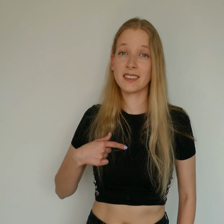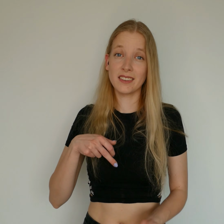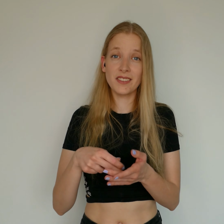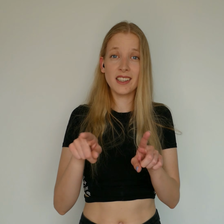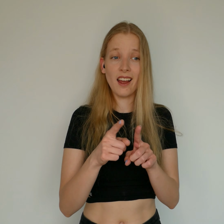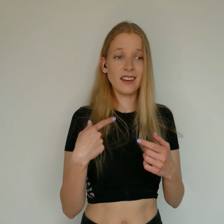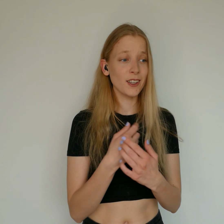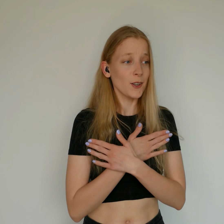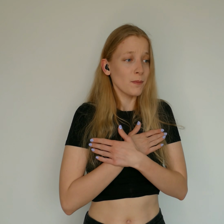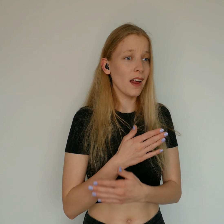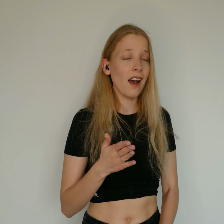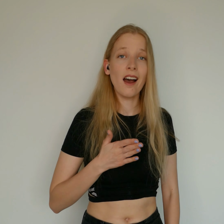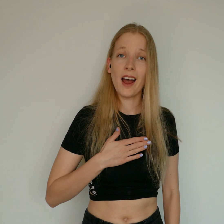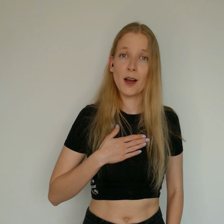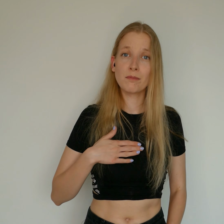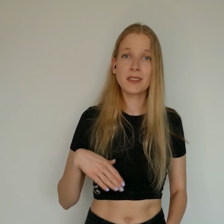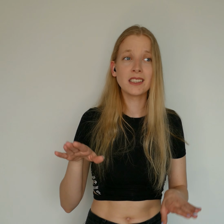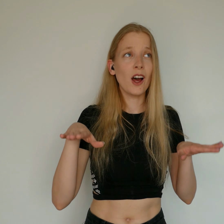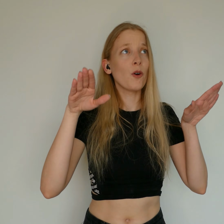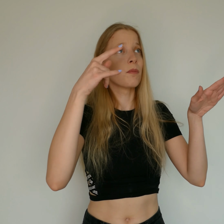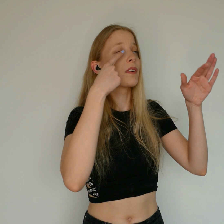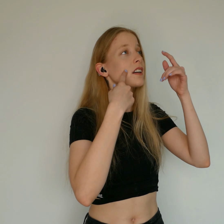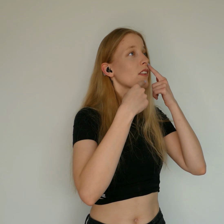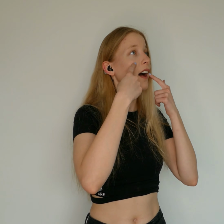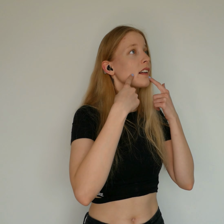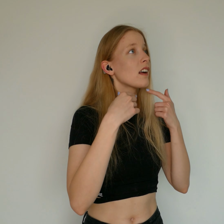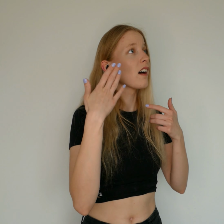Ich ging wie ein Ägypter Hab' mit Tauben geweint